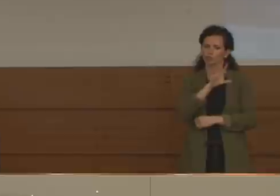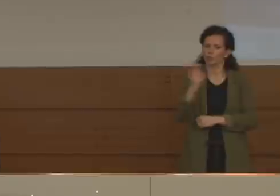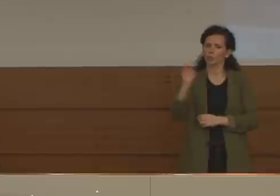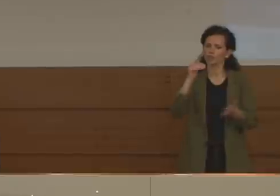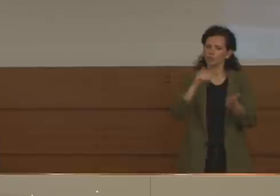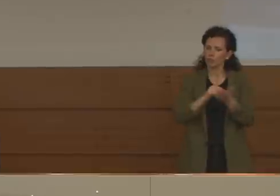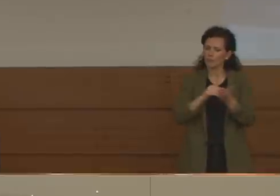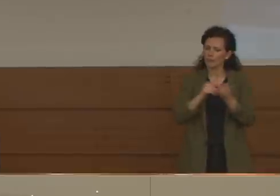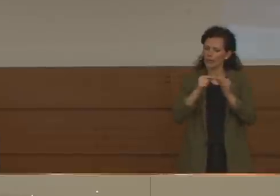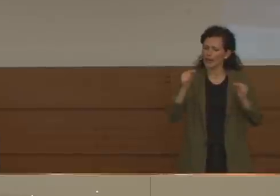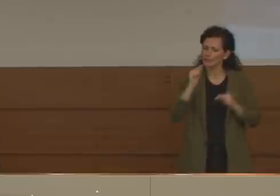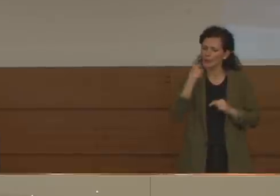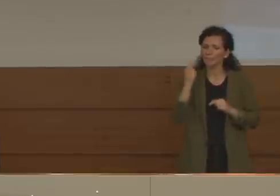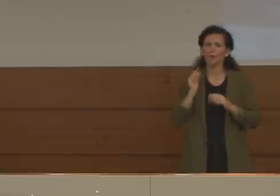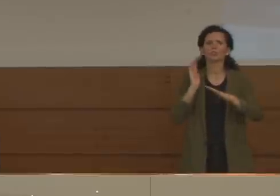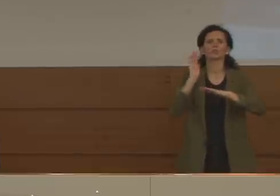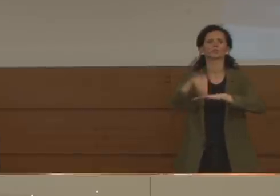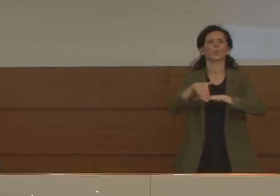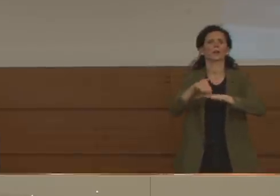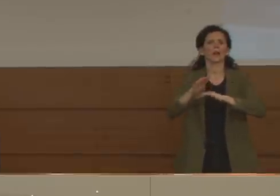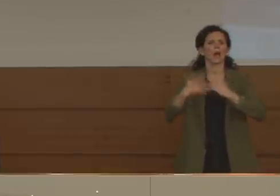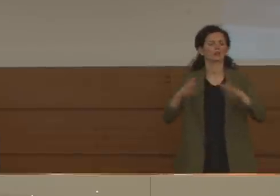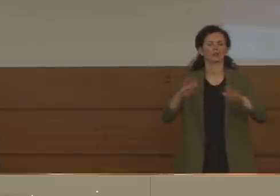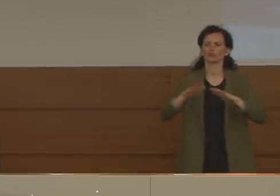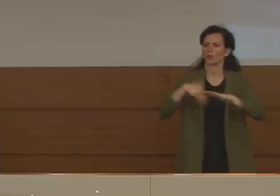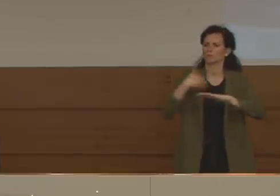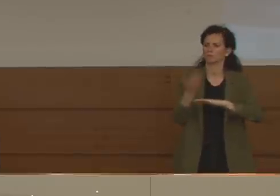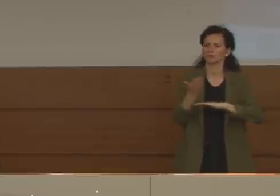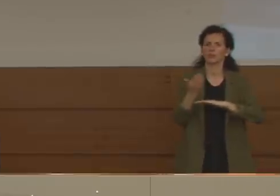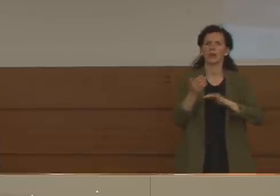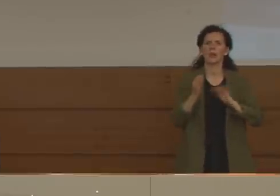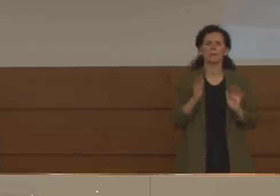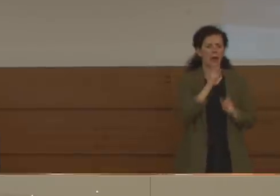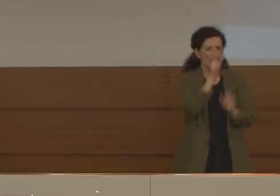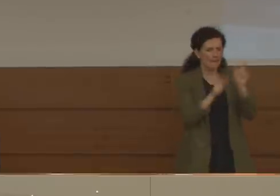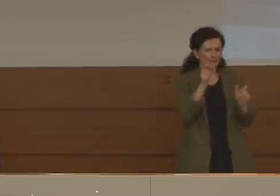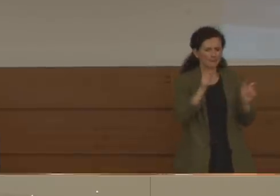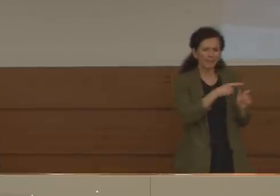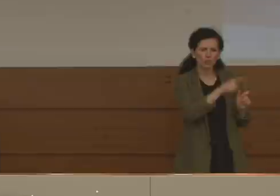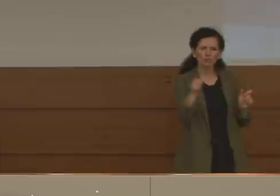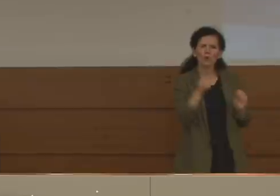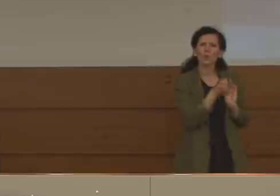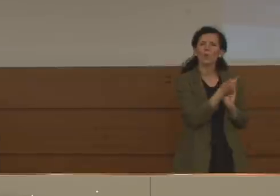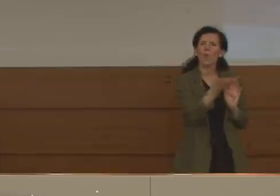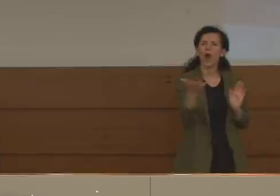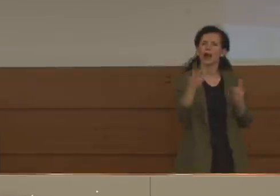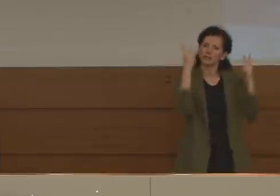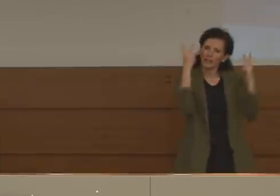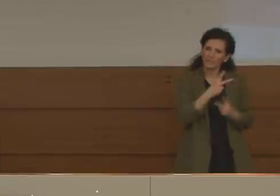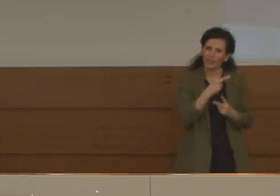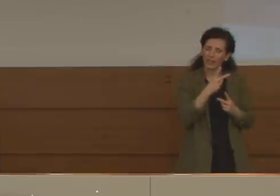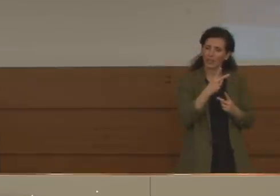Ma quante sono le persone che realmente sono state sottoposte al test? Perché in realtà alcune persone avranno fatto due,